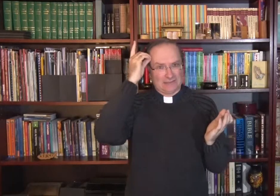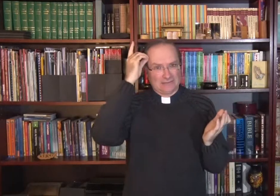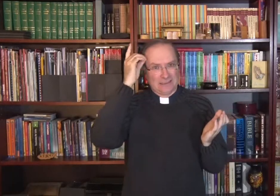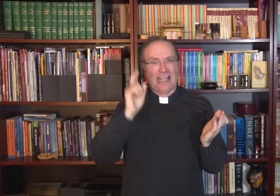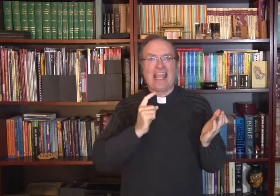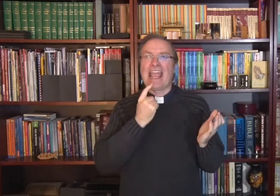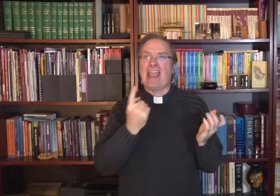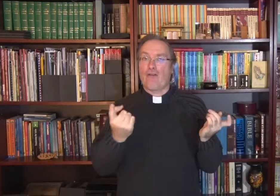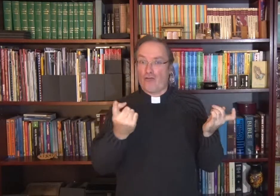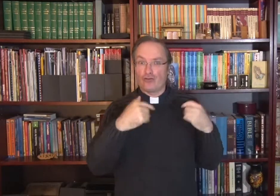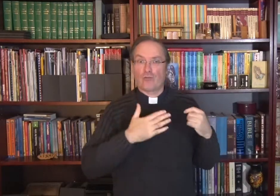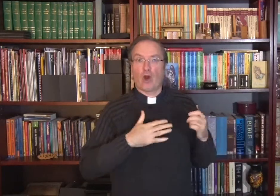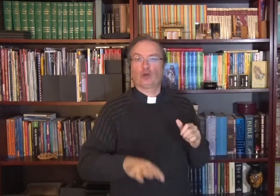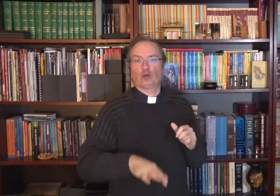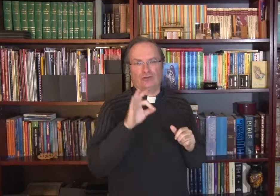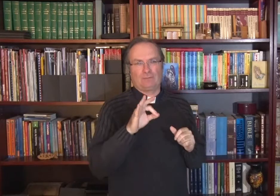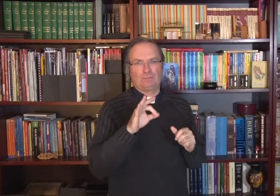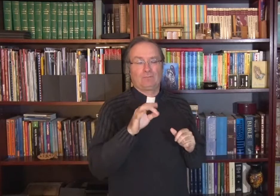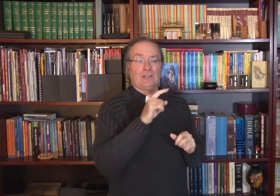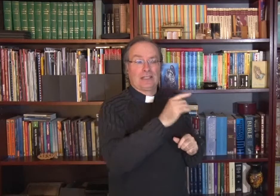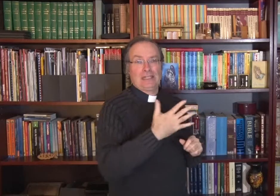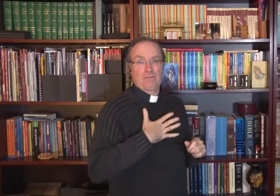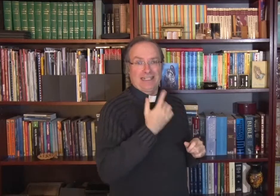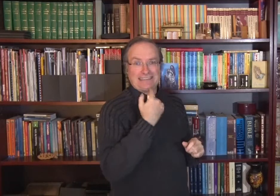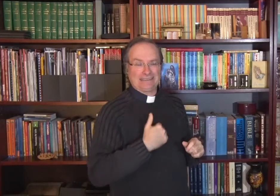est venu me trouver. Il m’a dit: